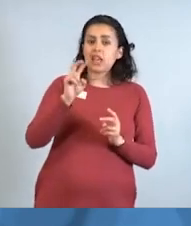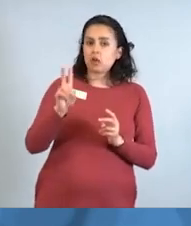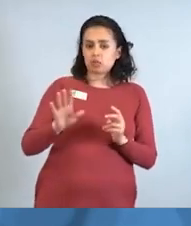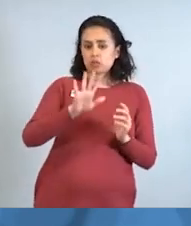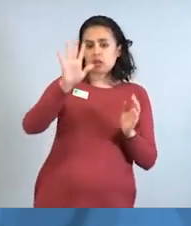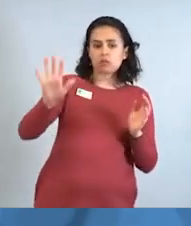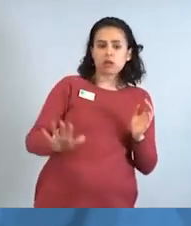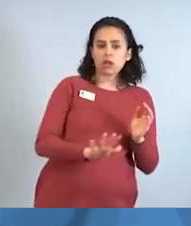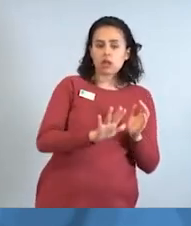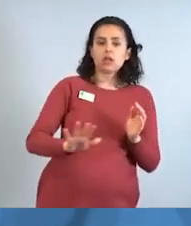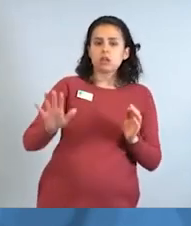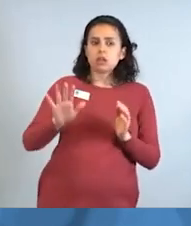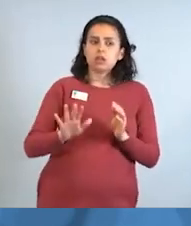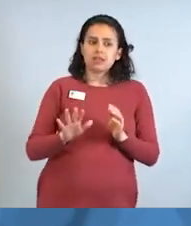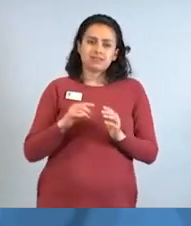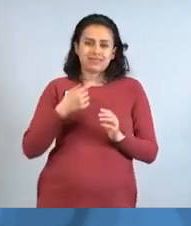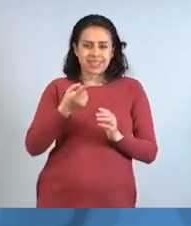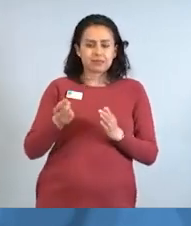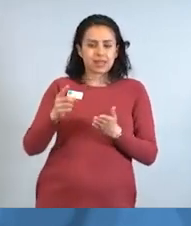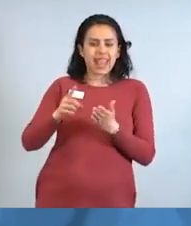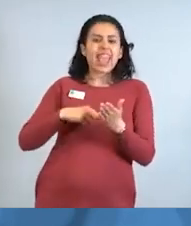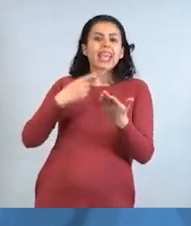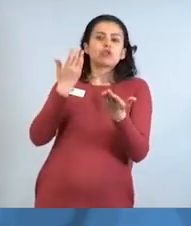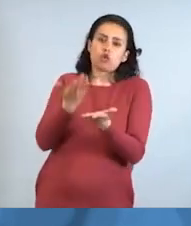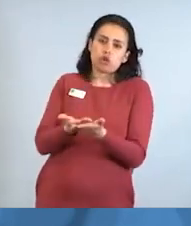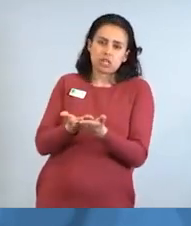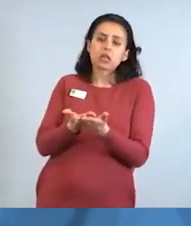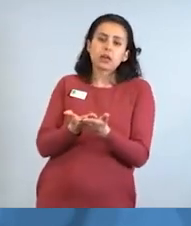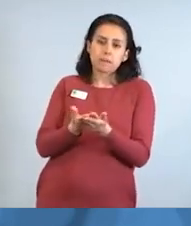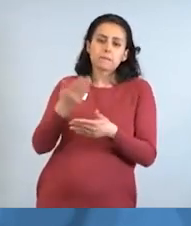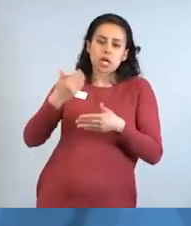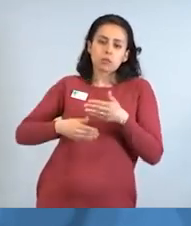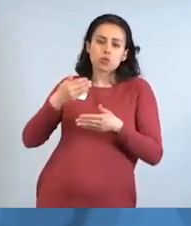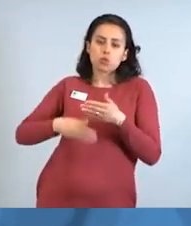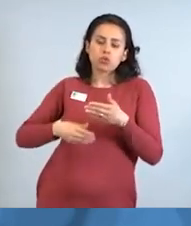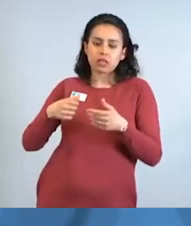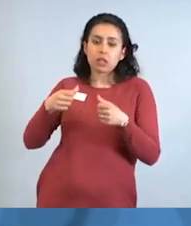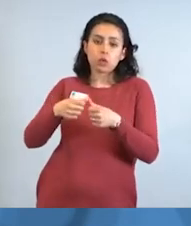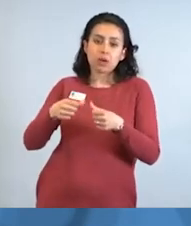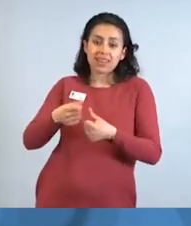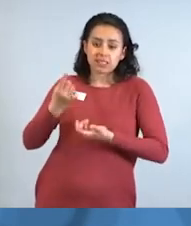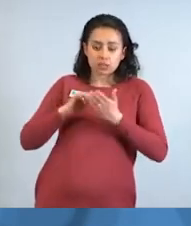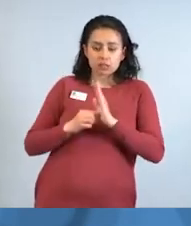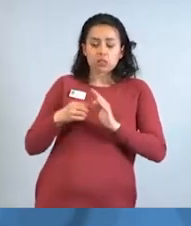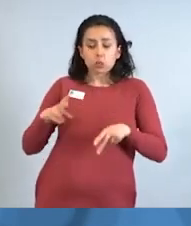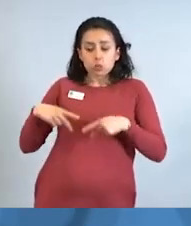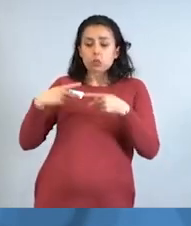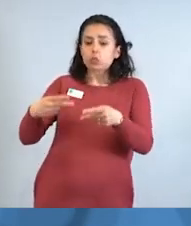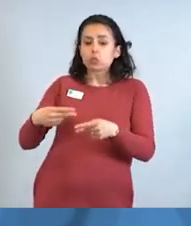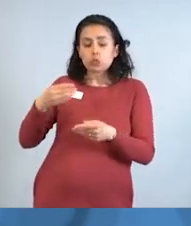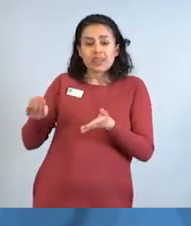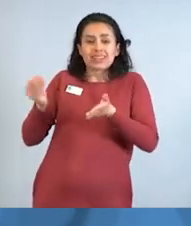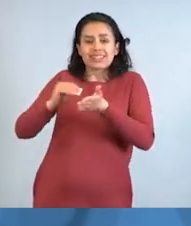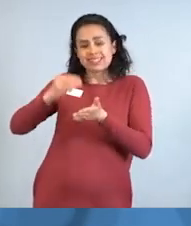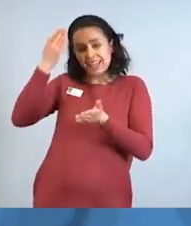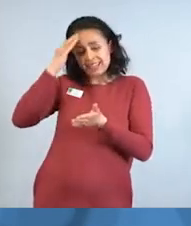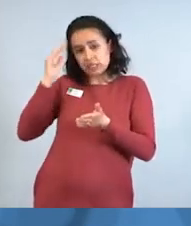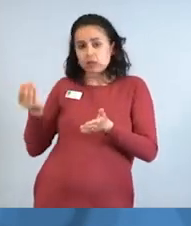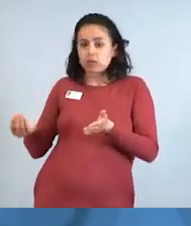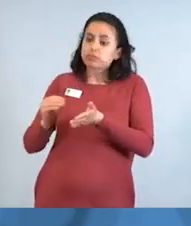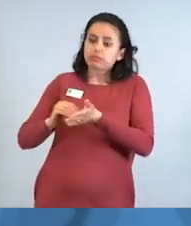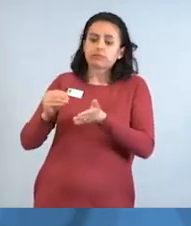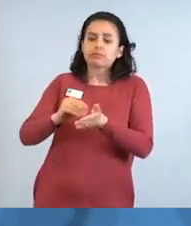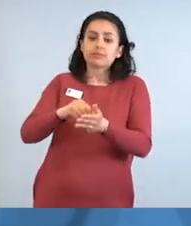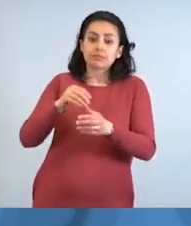on ns. ehdollinen myyntilupa eli niistä tulee vielä lisää tietoja ja tuloksia, mutta kaikilta vaadittiin minimissään 2 kk:n seurantadata